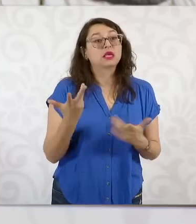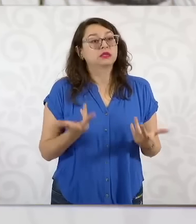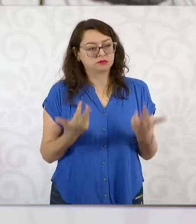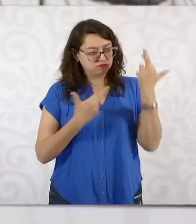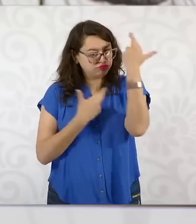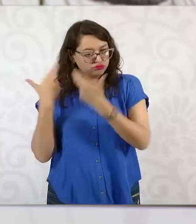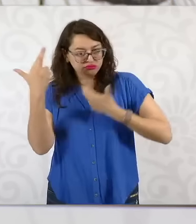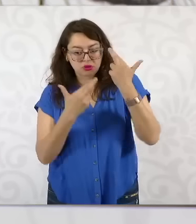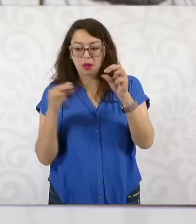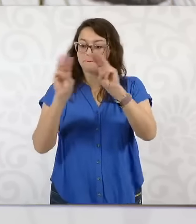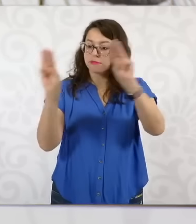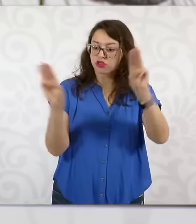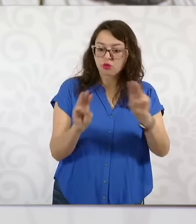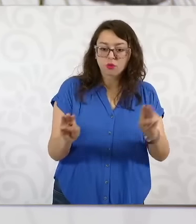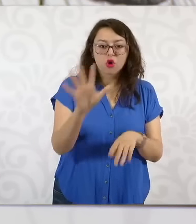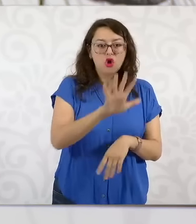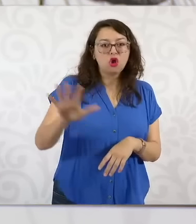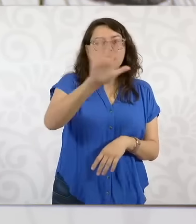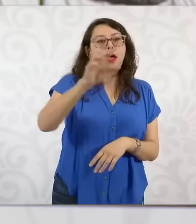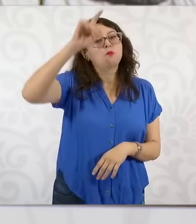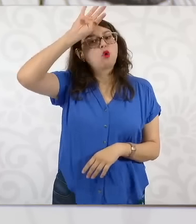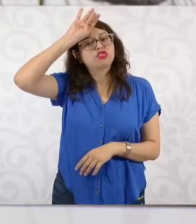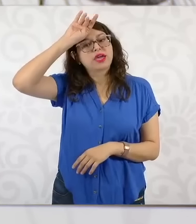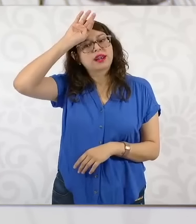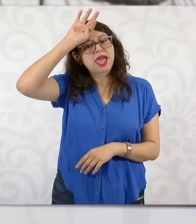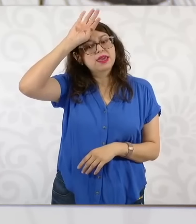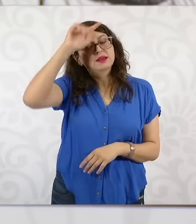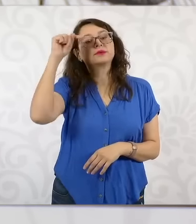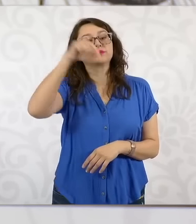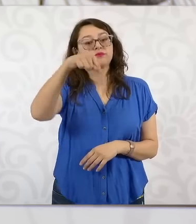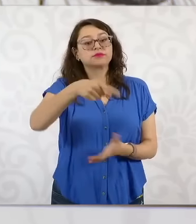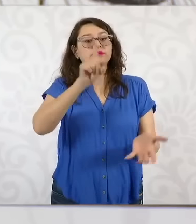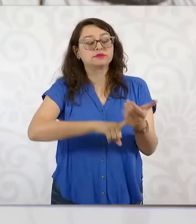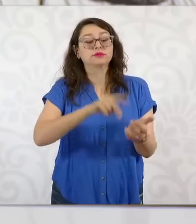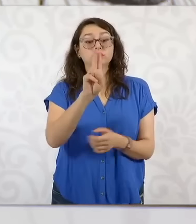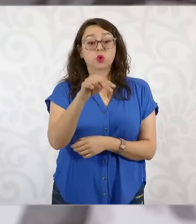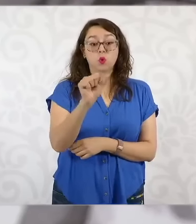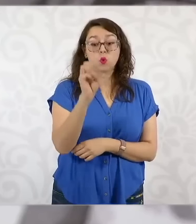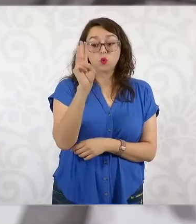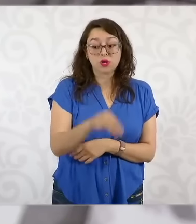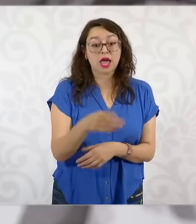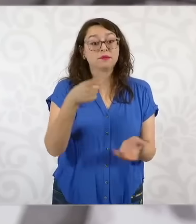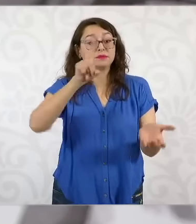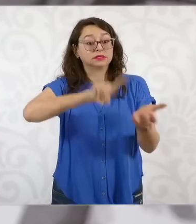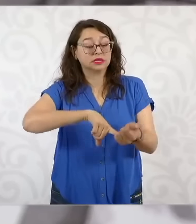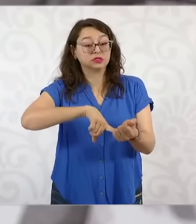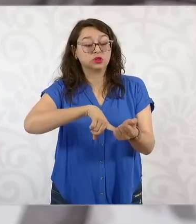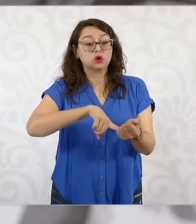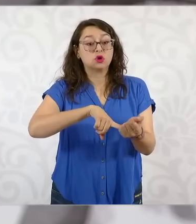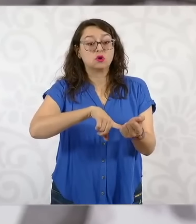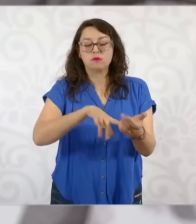la zona metropolitana de Monterrey, de la UNAM, quien lo coordinó fue el centro de, no, se llama